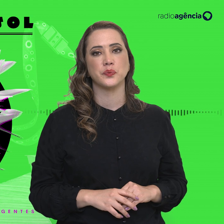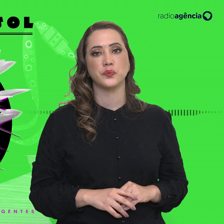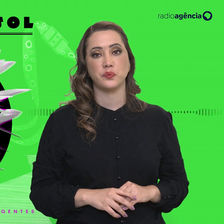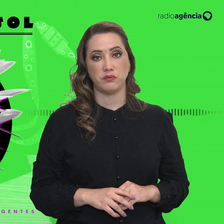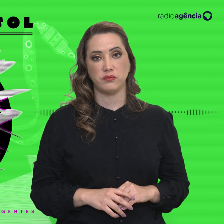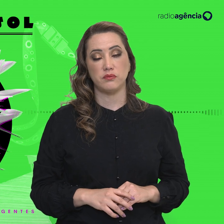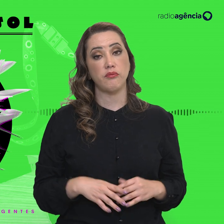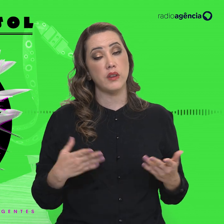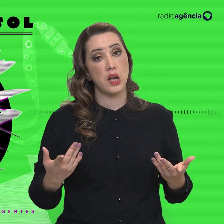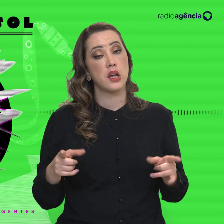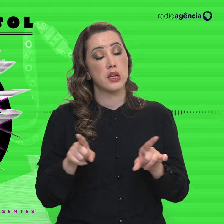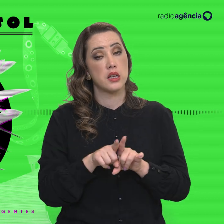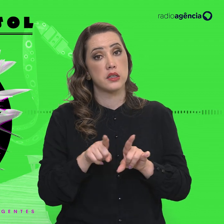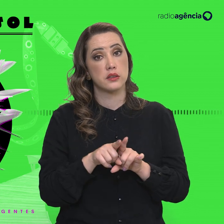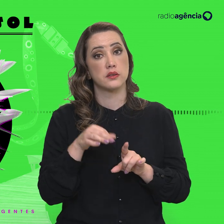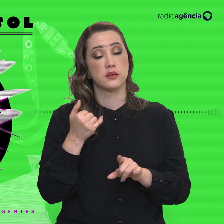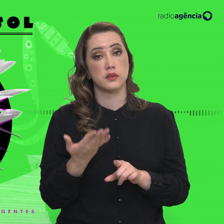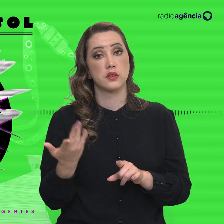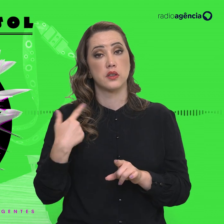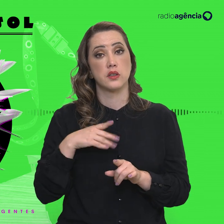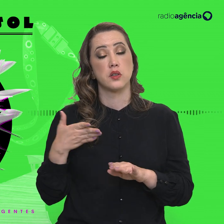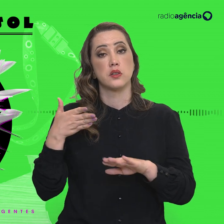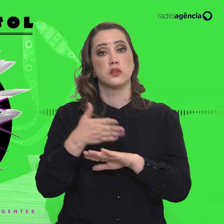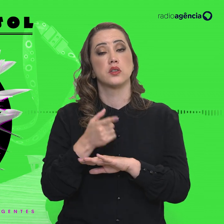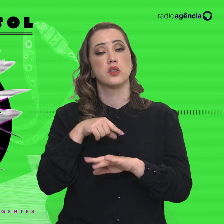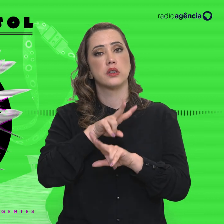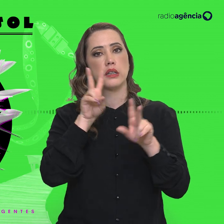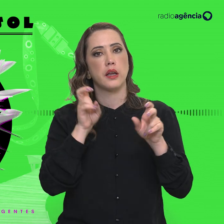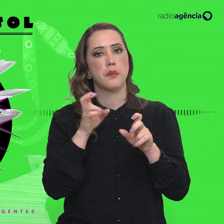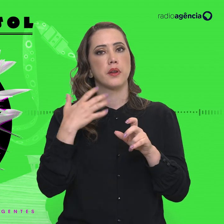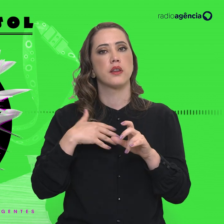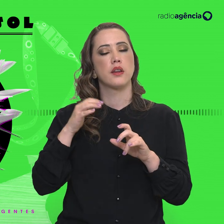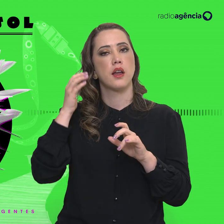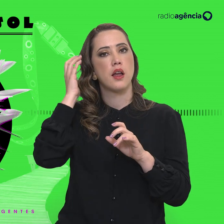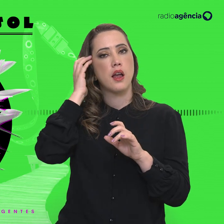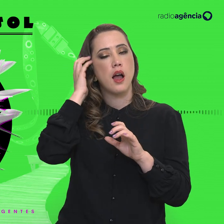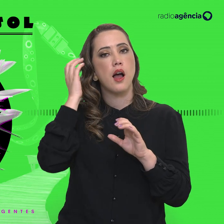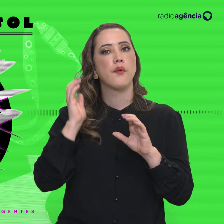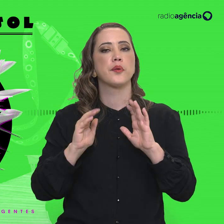Teve também trechos da Rádio Senado e do ator Anthony Hopkins interpretando